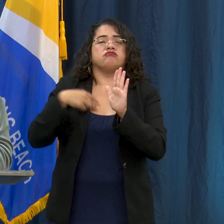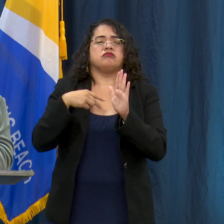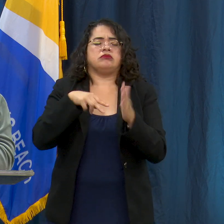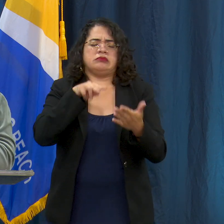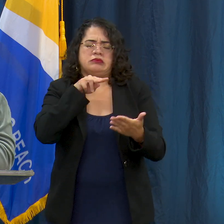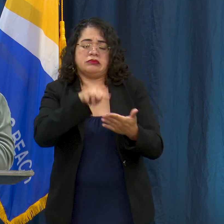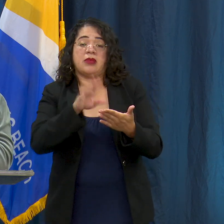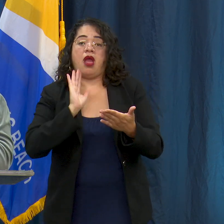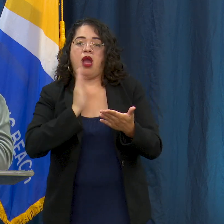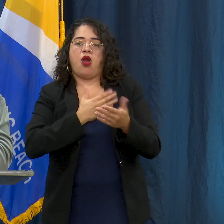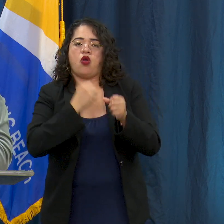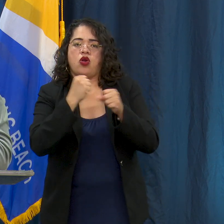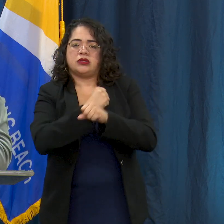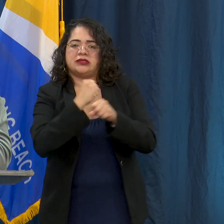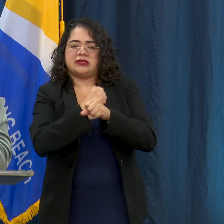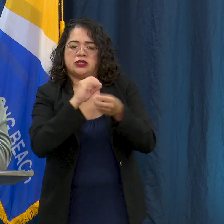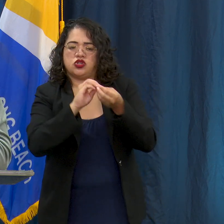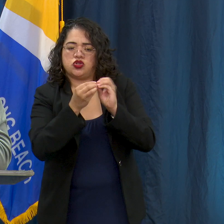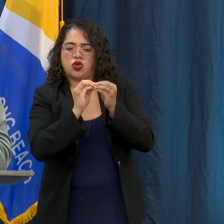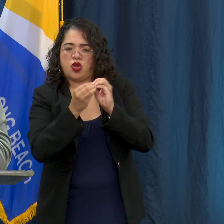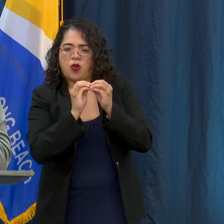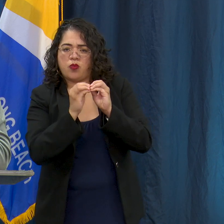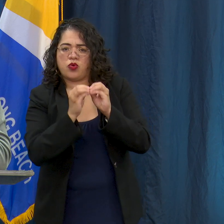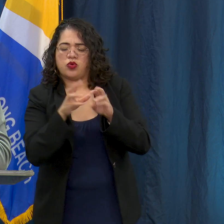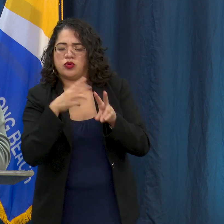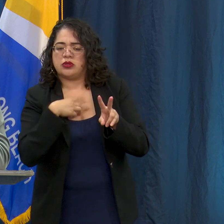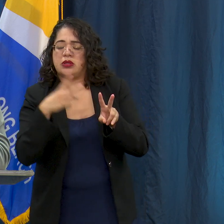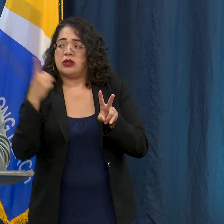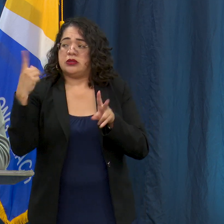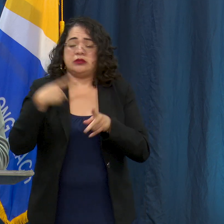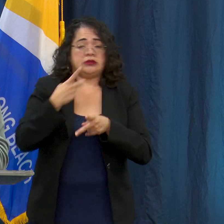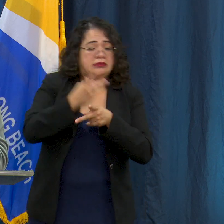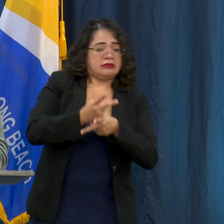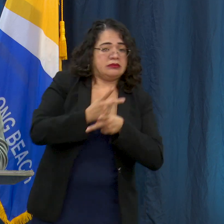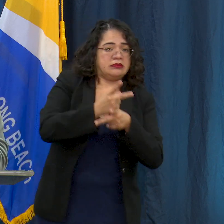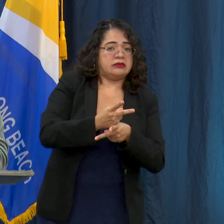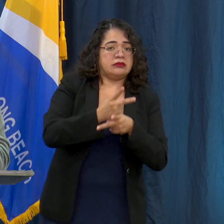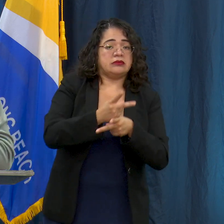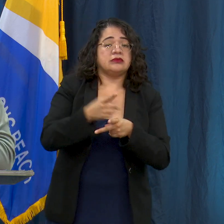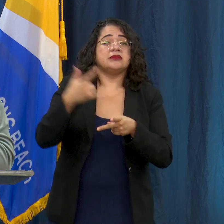a cada día para inform on OHS cuándo es seguro rehab rear sectors additional